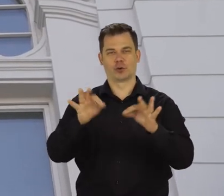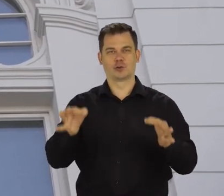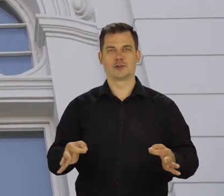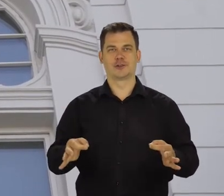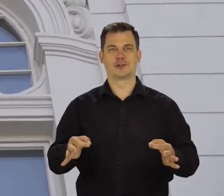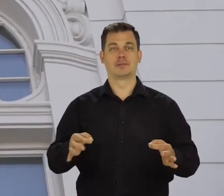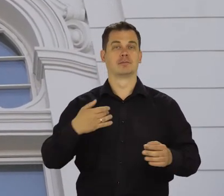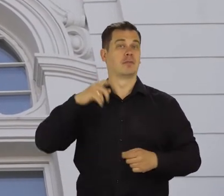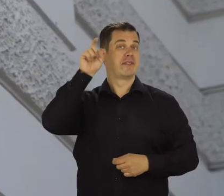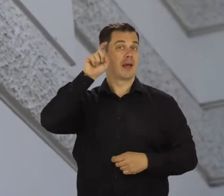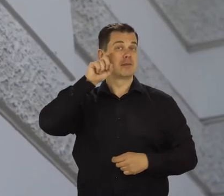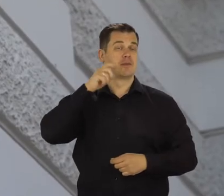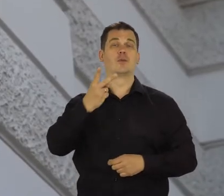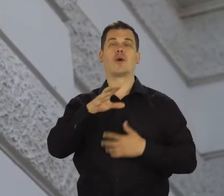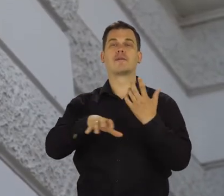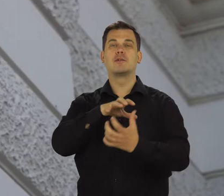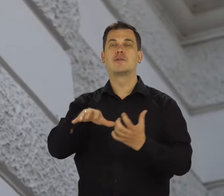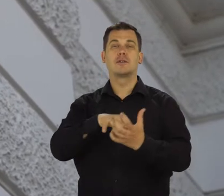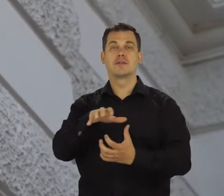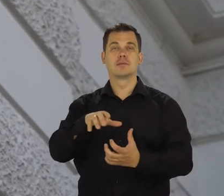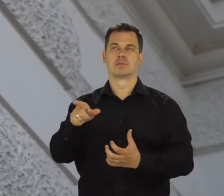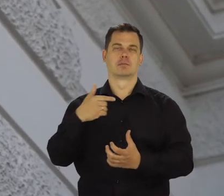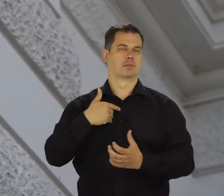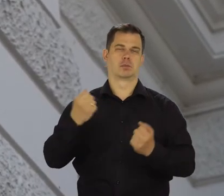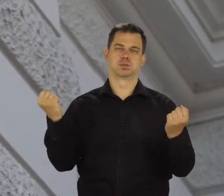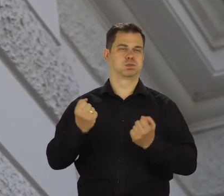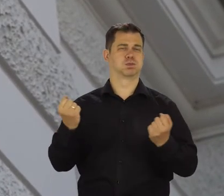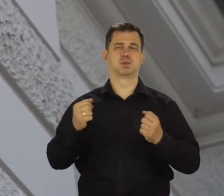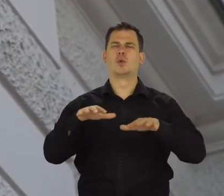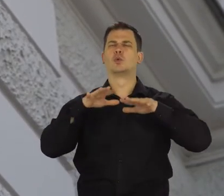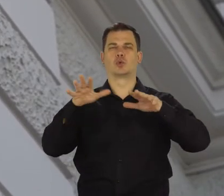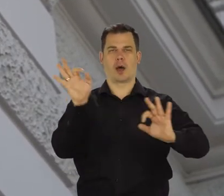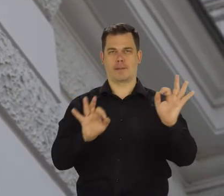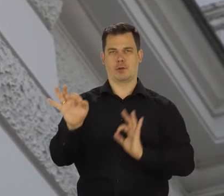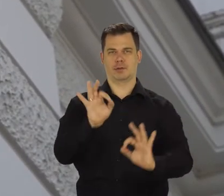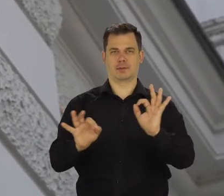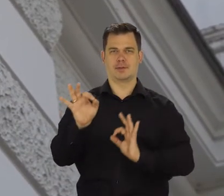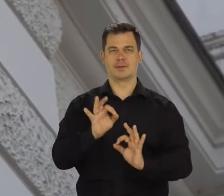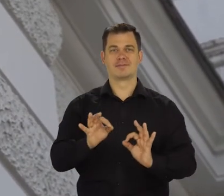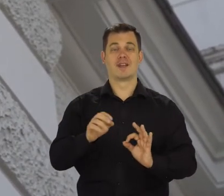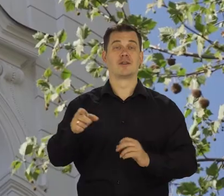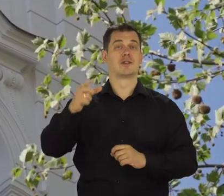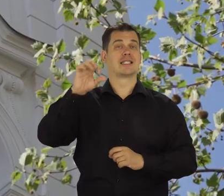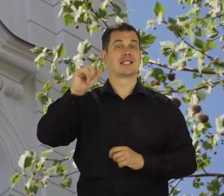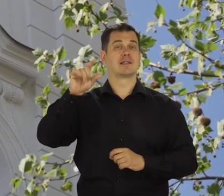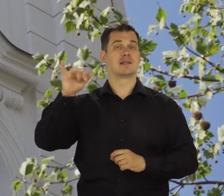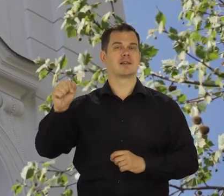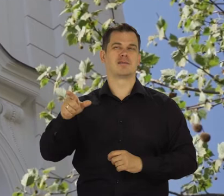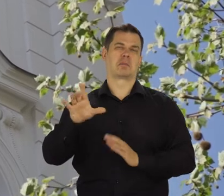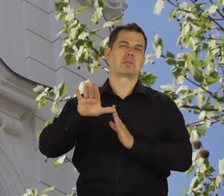ponieważ Niemcy w czasie II wojny światowej przeprowadzili bardzo duży remont teatru. No i secesja, jako styl mieszczański,